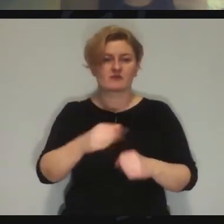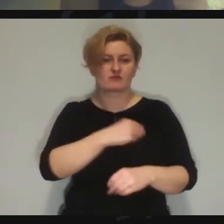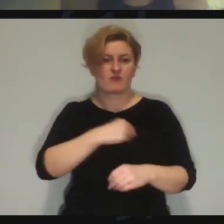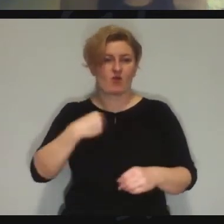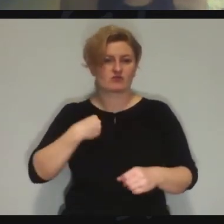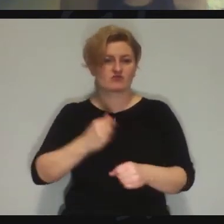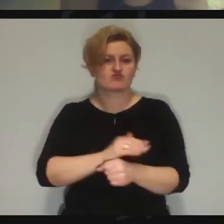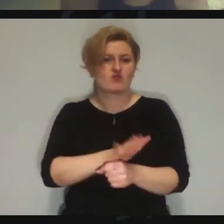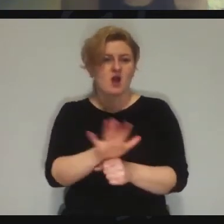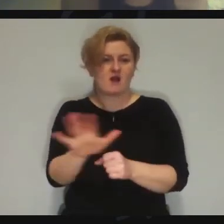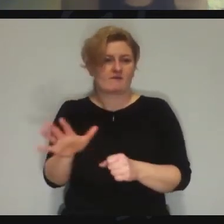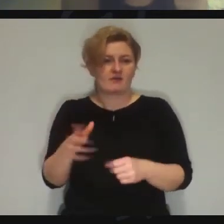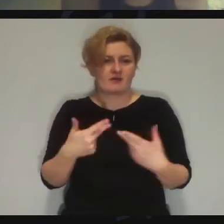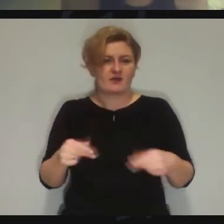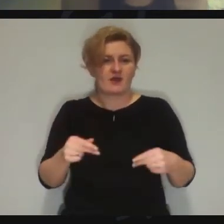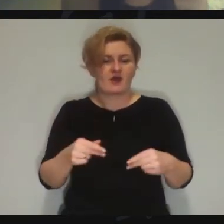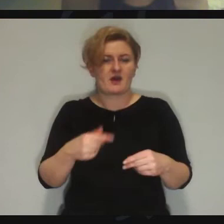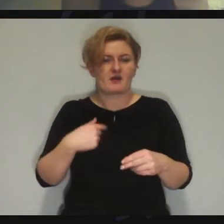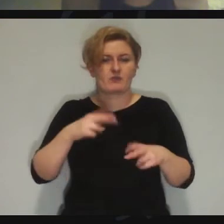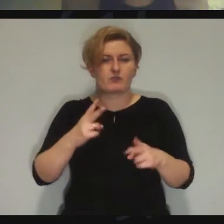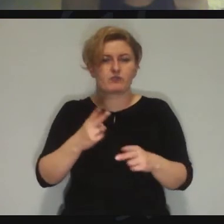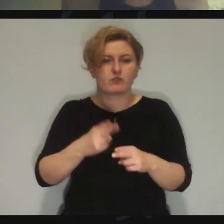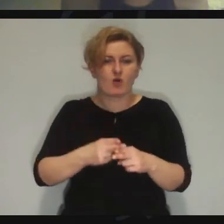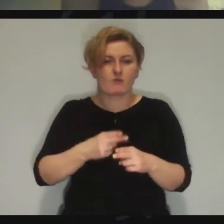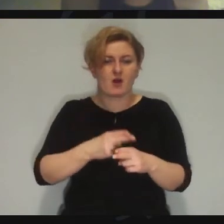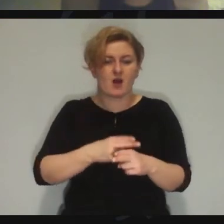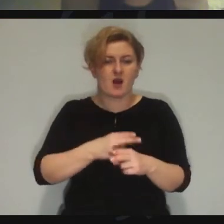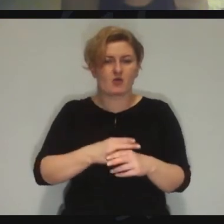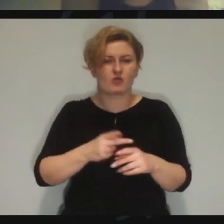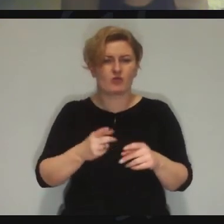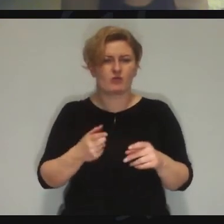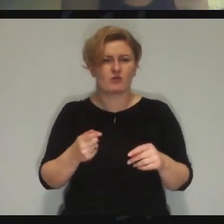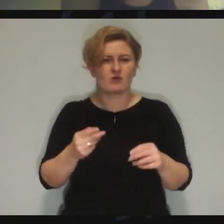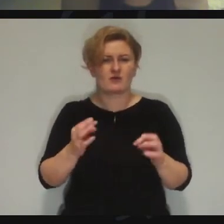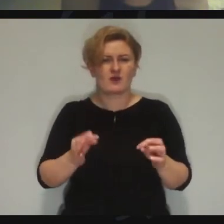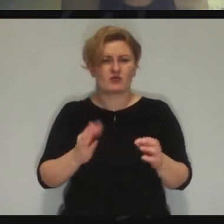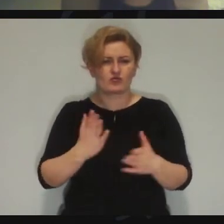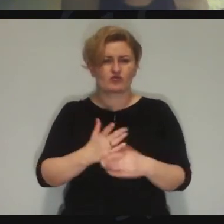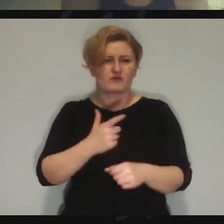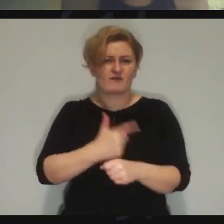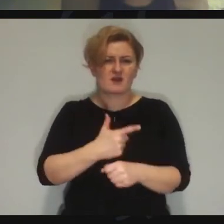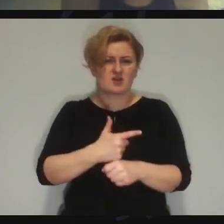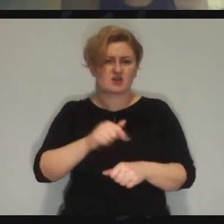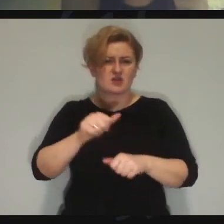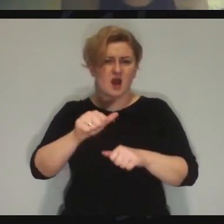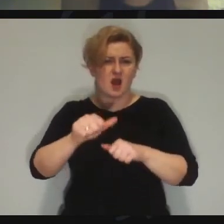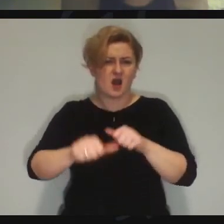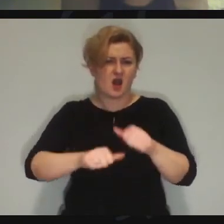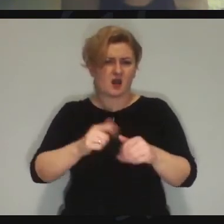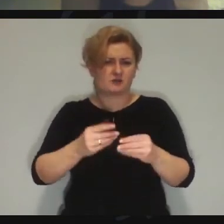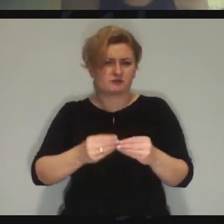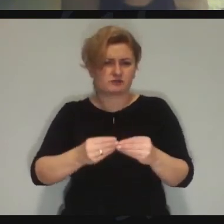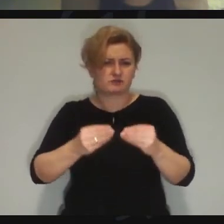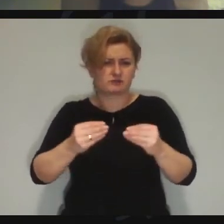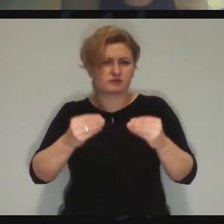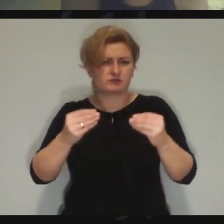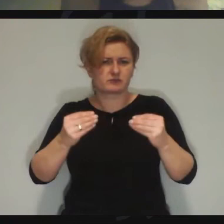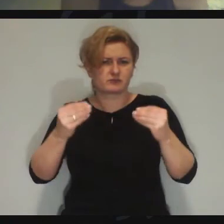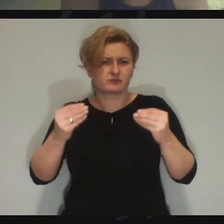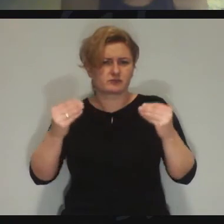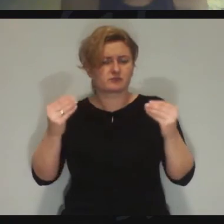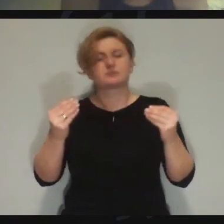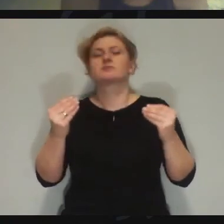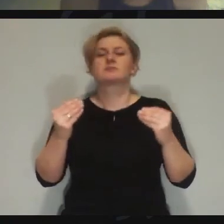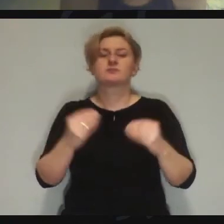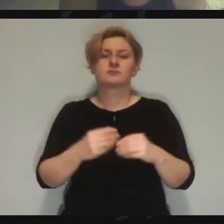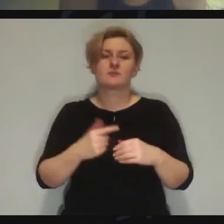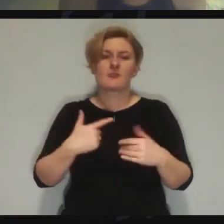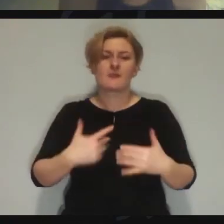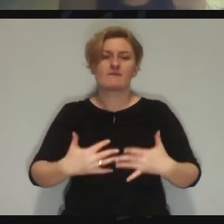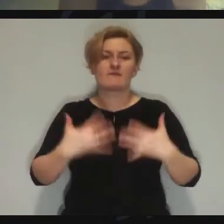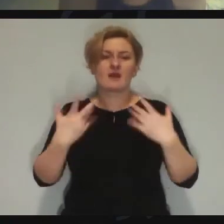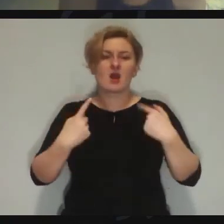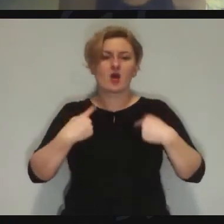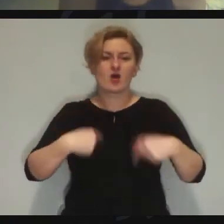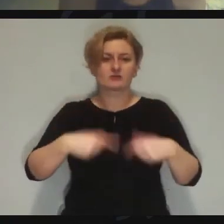Tak naprawdę rozwija się od 20 kilku lat i wiele osób nie zna tej metody.